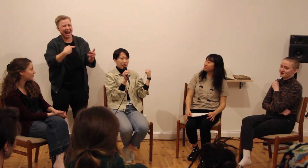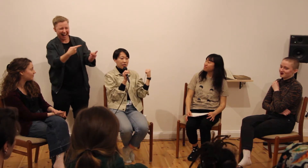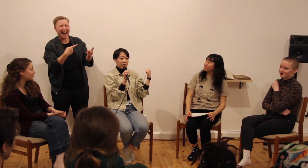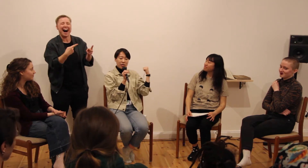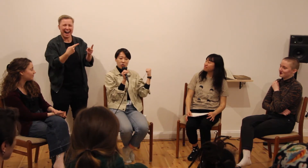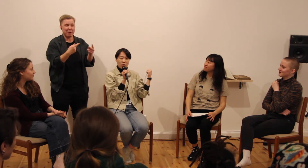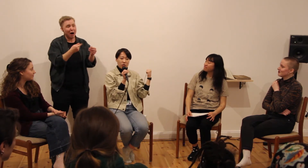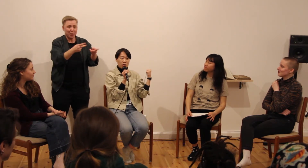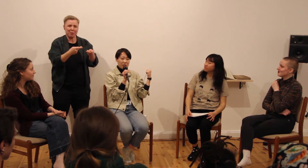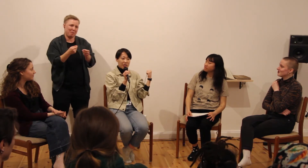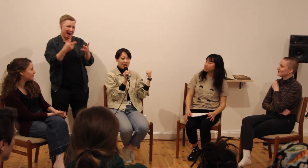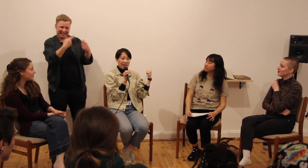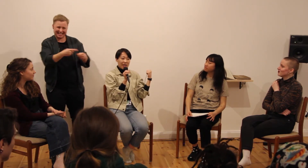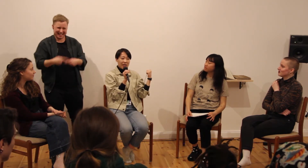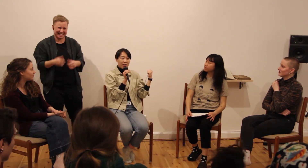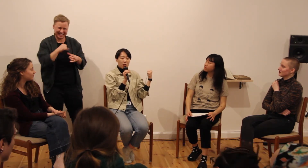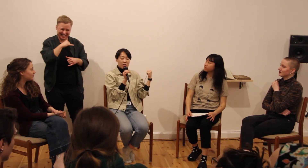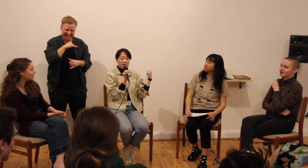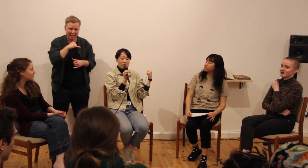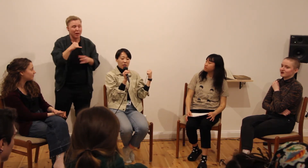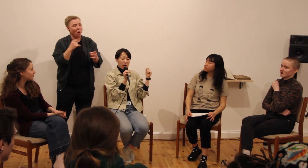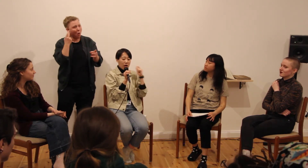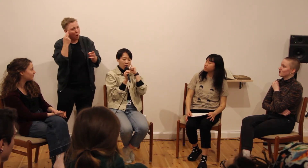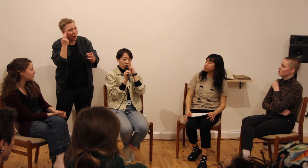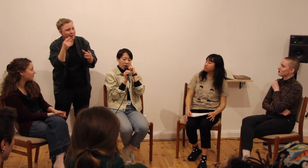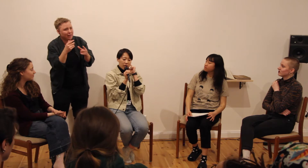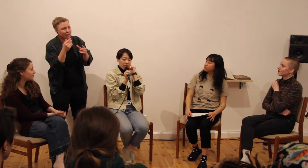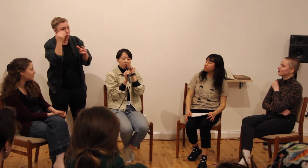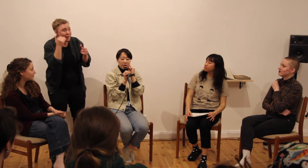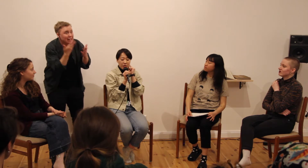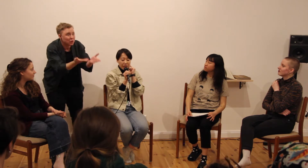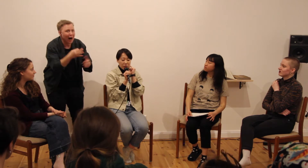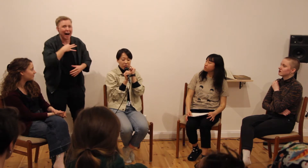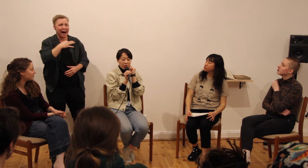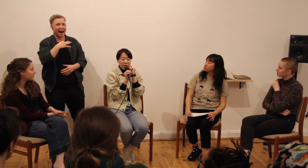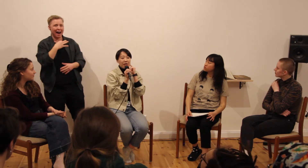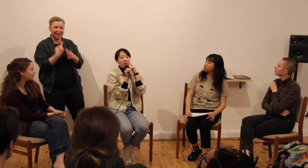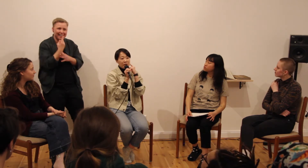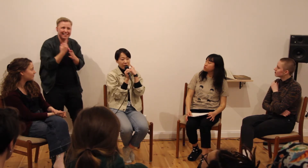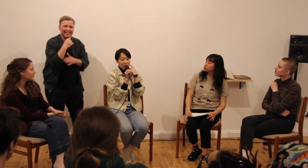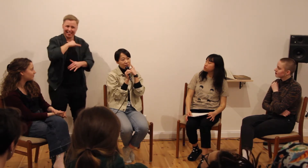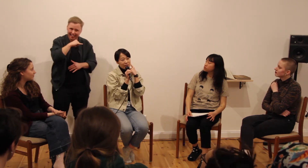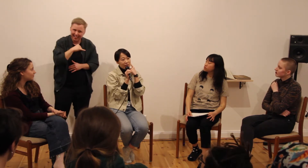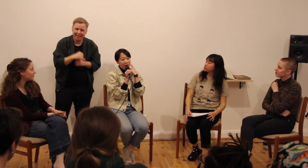waren da ein paar Leute der zweiten Generation von koreanischen Immigranten.